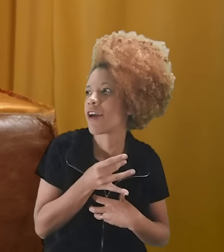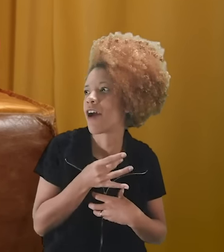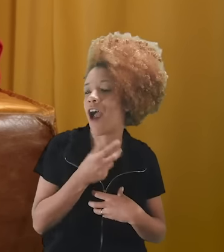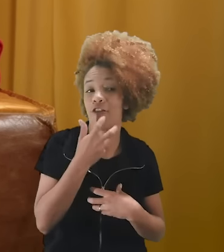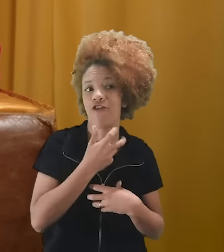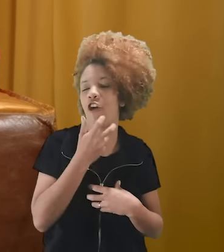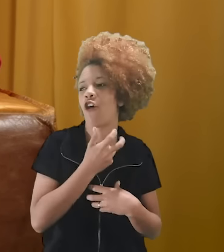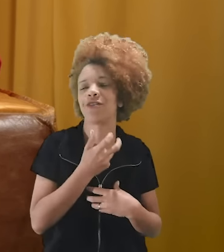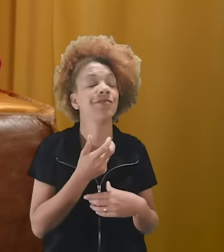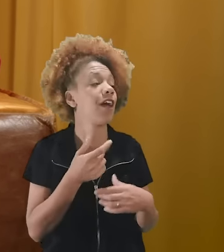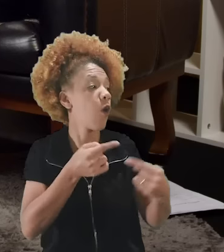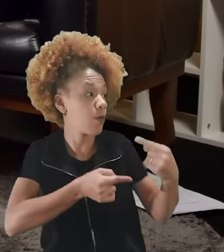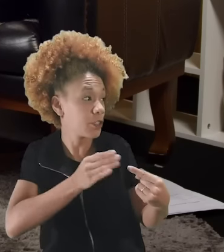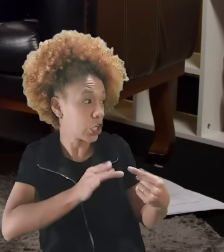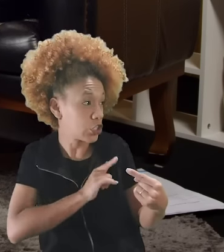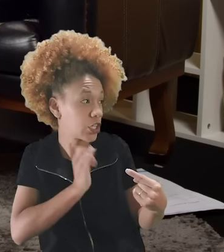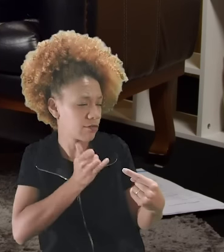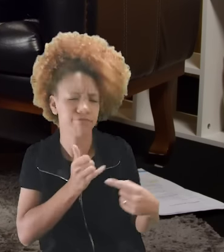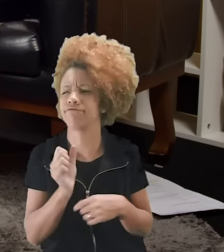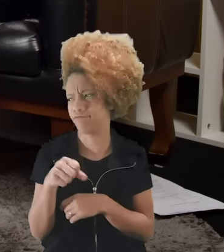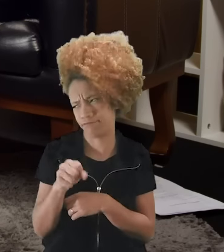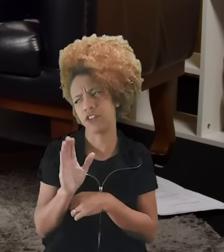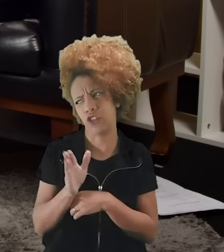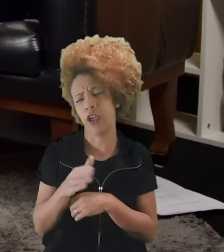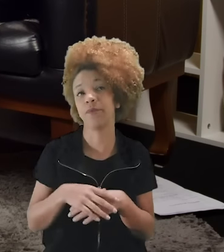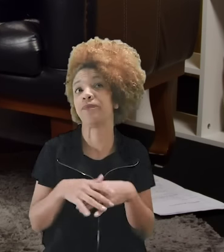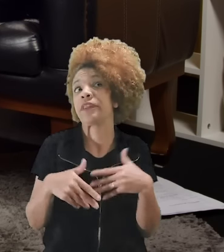me prendia na assistindo Ah o campeonato já tinha essas narrações já tinha a narração sim